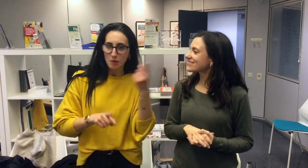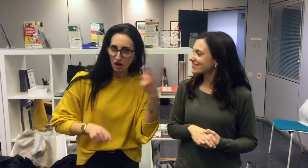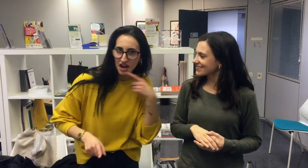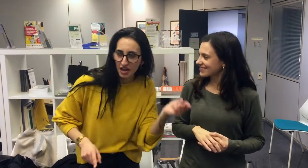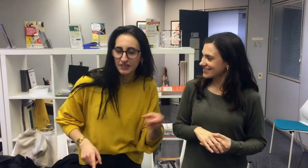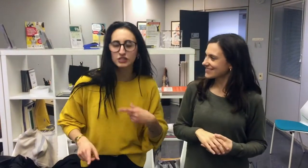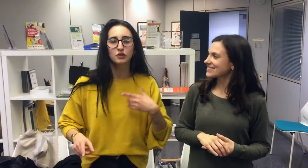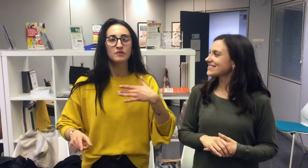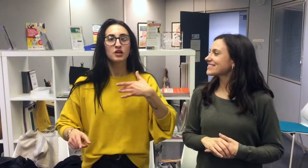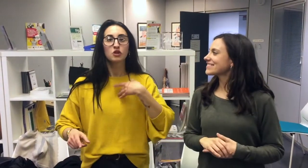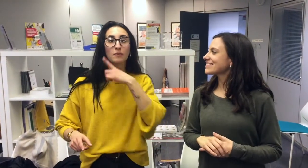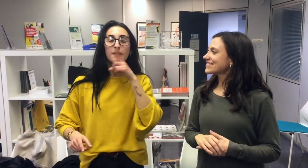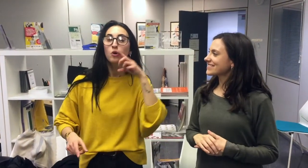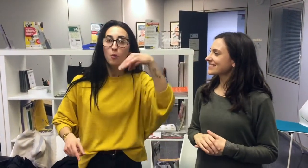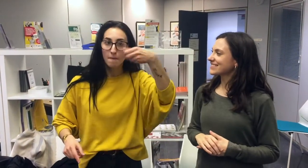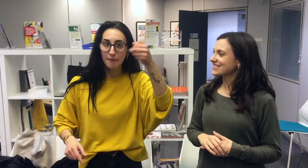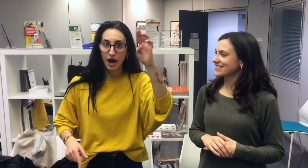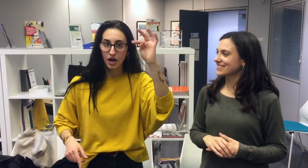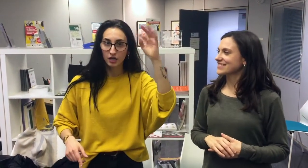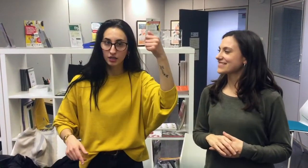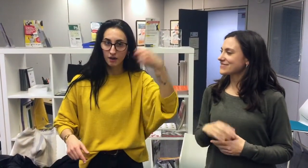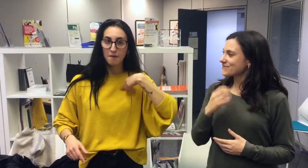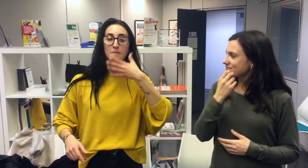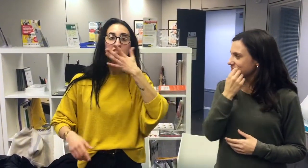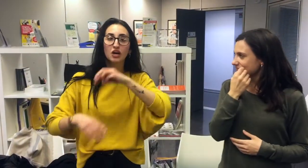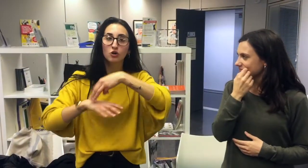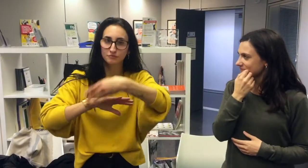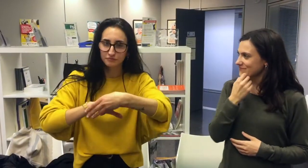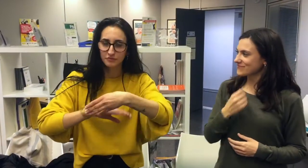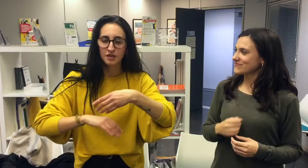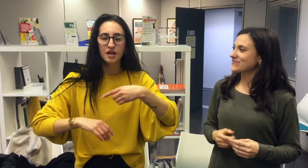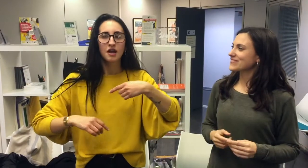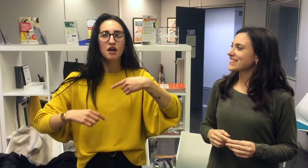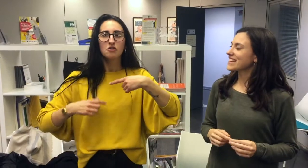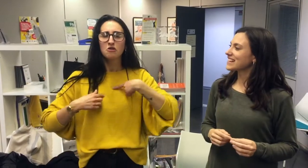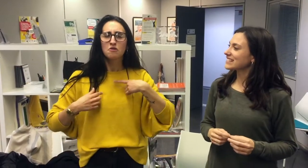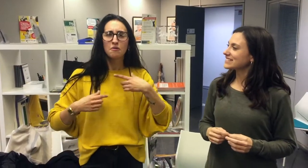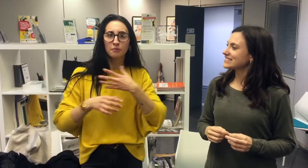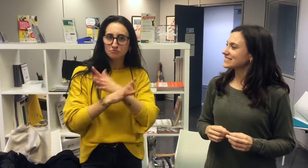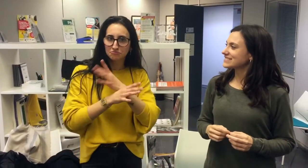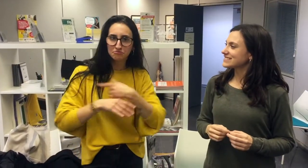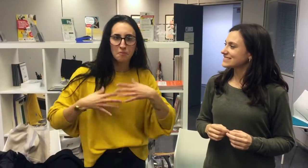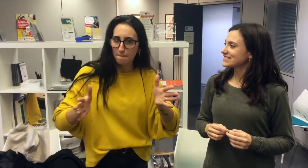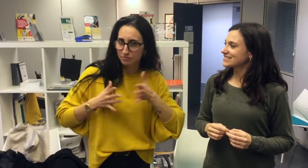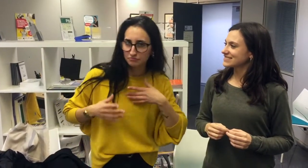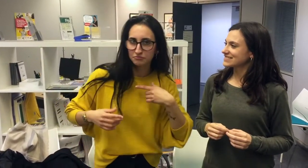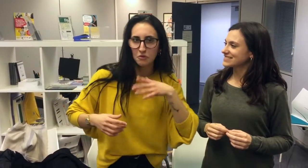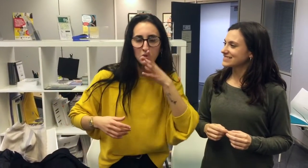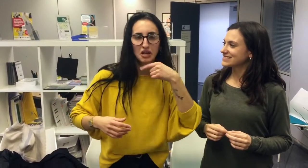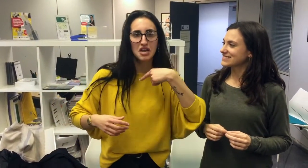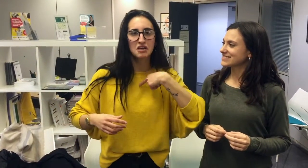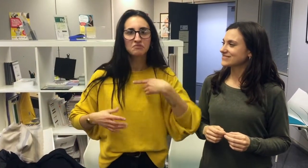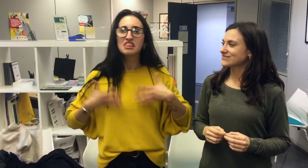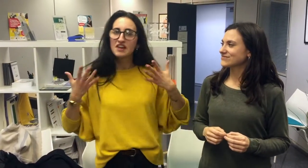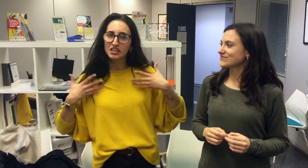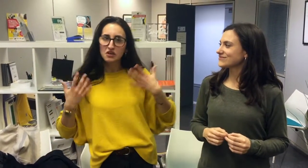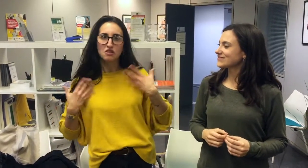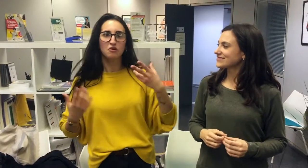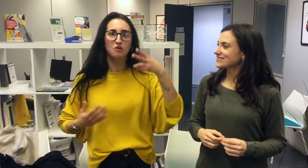Comparto lo dicho por mi compañera, mi nombre es Marta y mi signo es éste. Los juegos me han encantado, han sido divertidos,